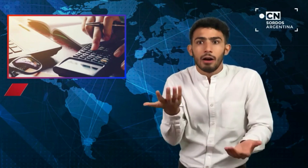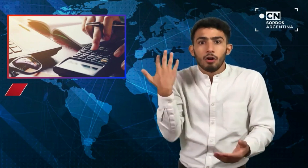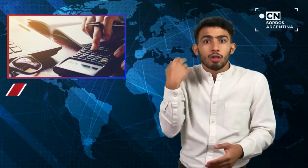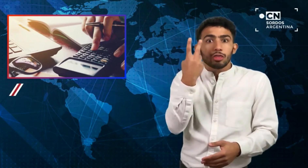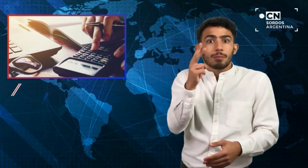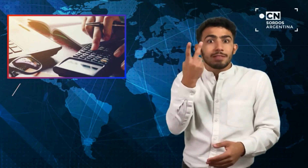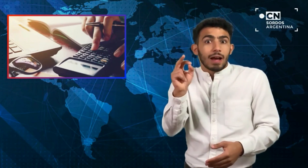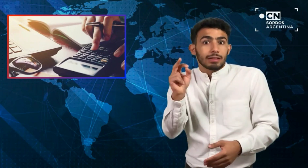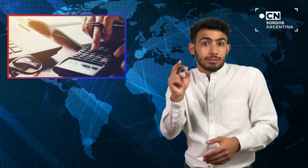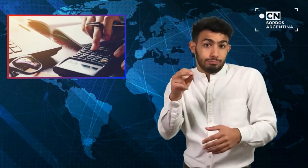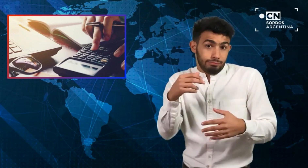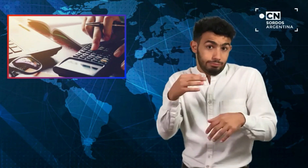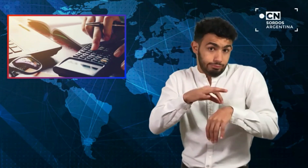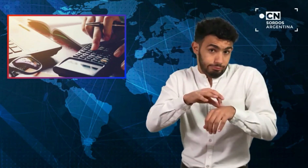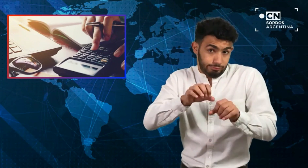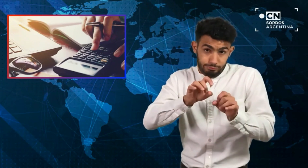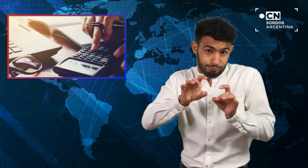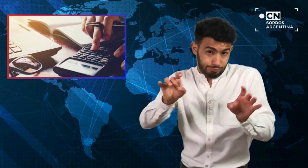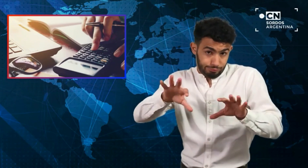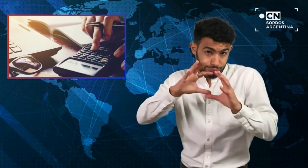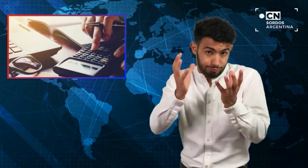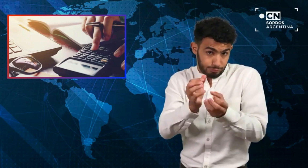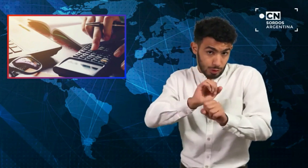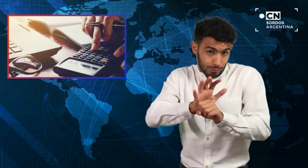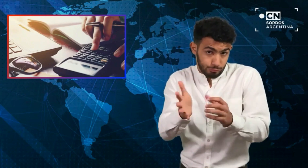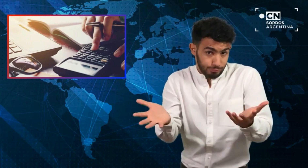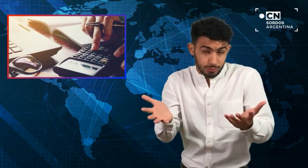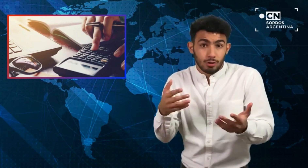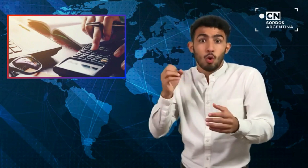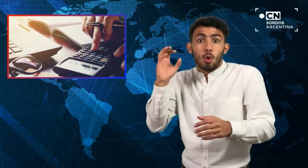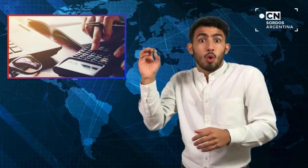Y los ingresos del año pasado, por la pandemia, fueron muy flacos